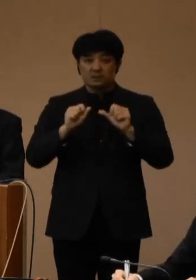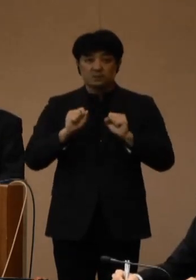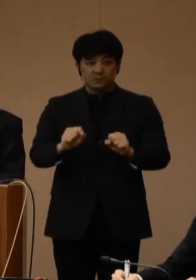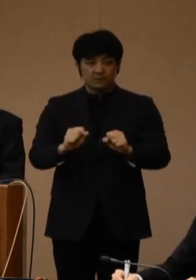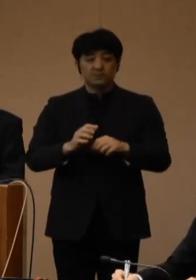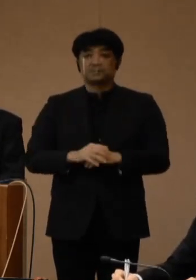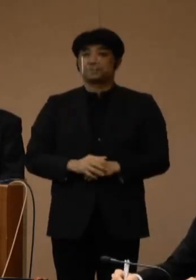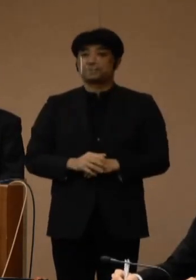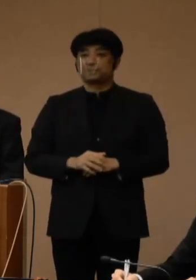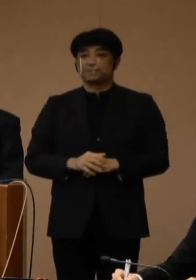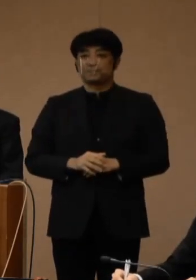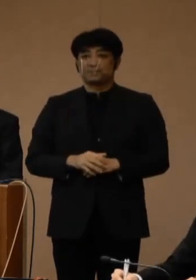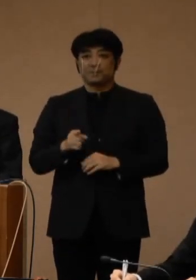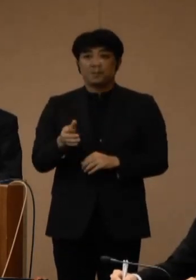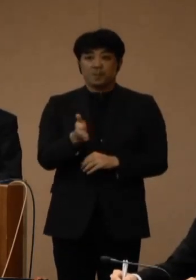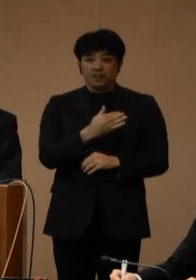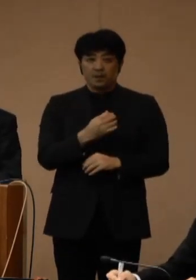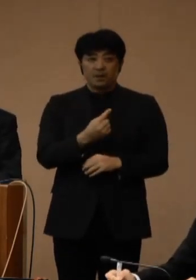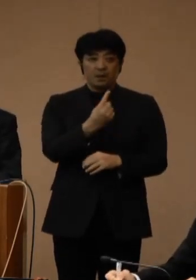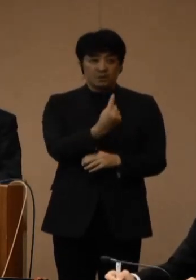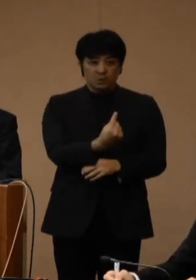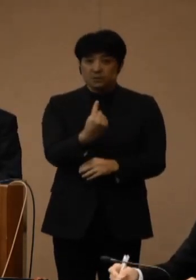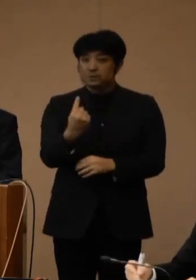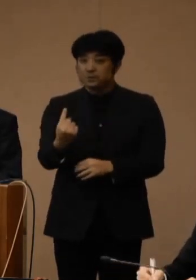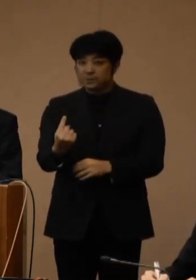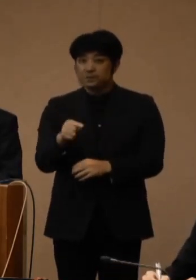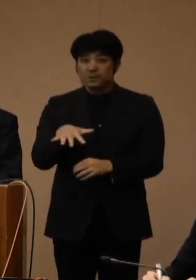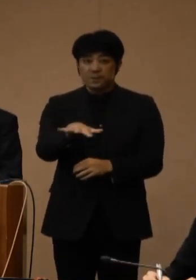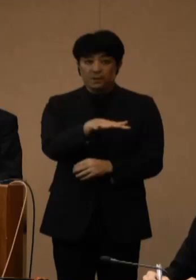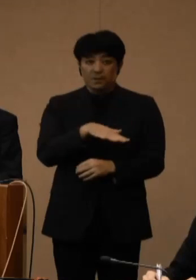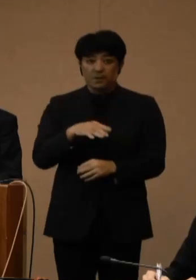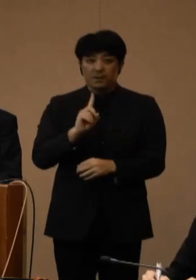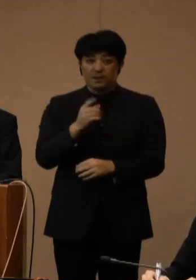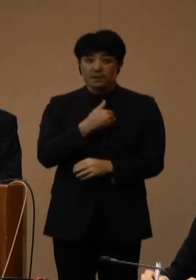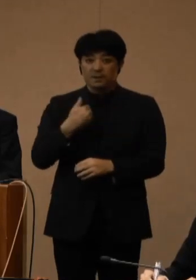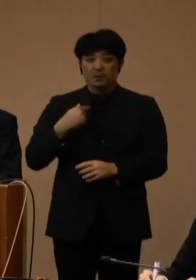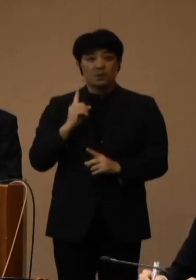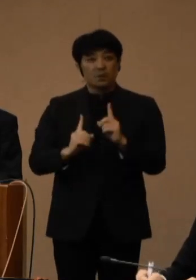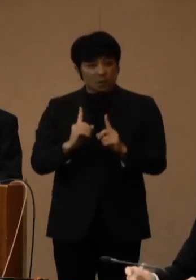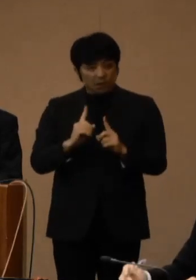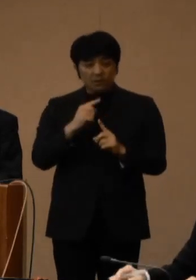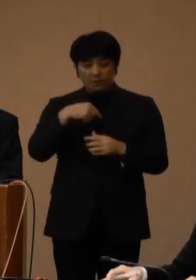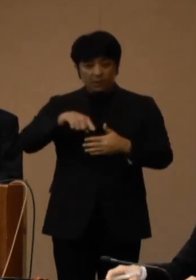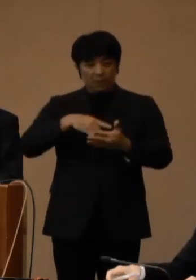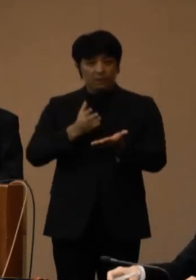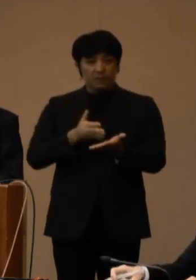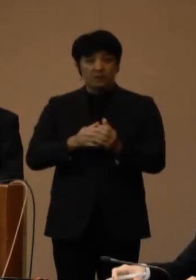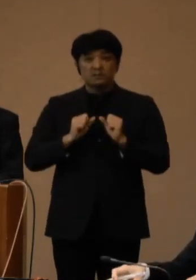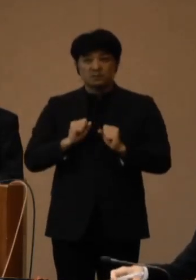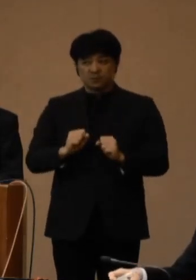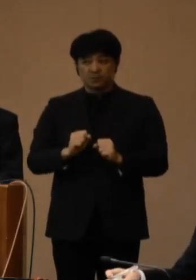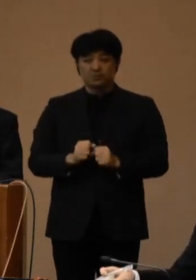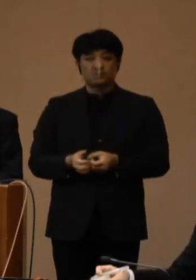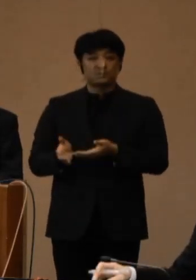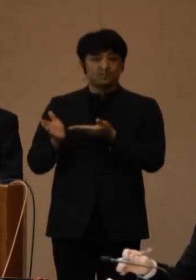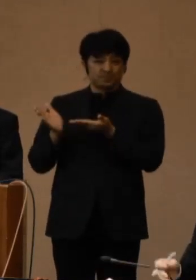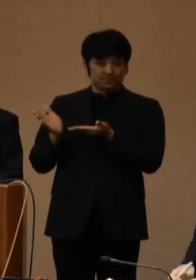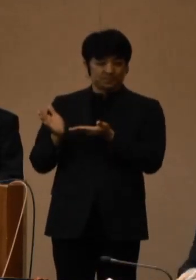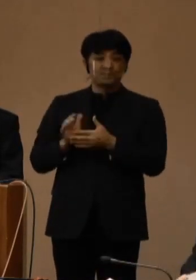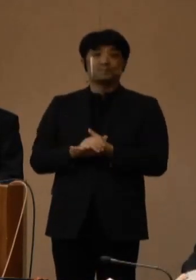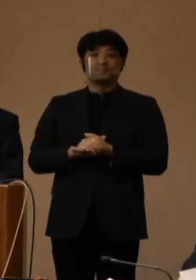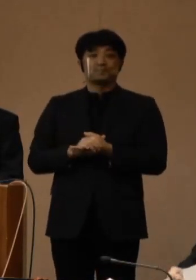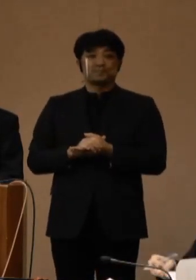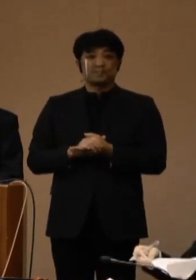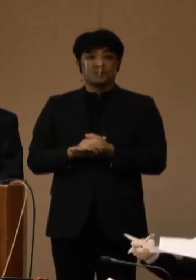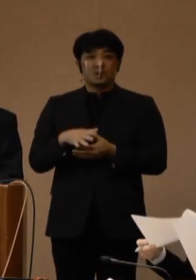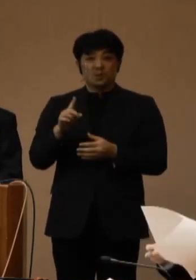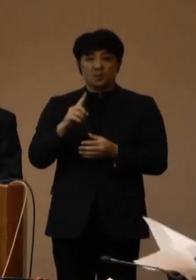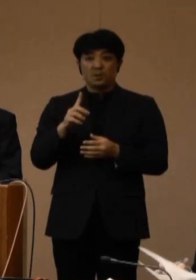そのうえで、一人ひとりが何をすべきかについて、お伝えしたいと思います。もっとも有効な解決策とは、